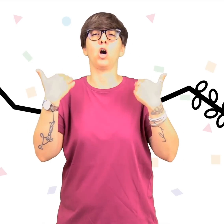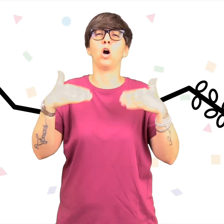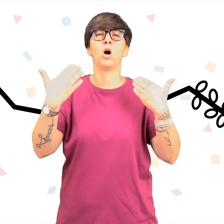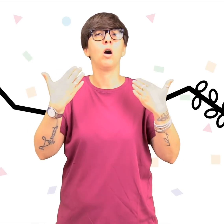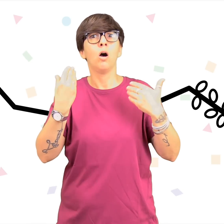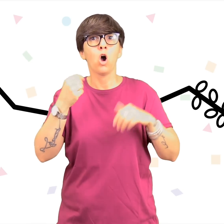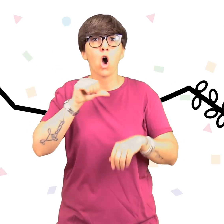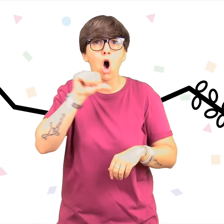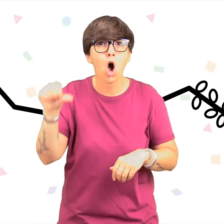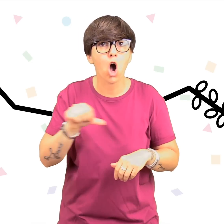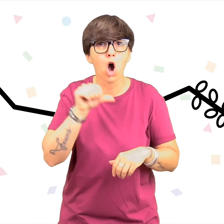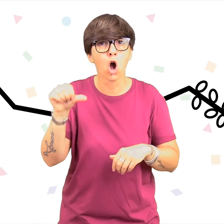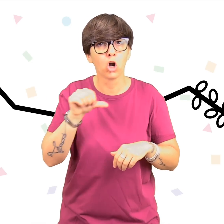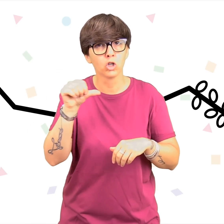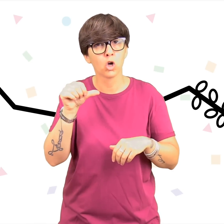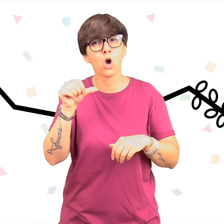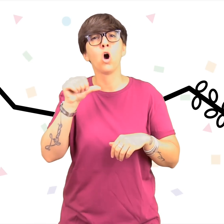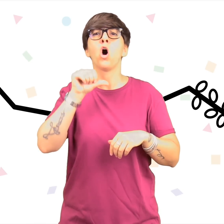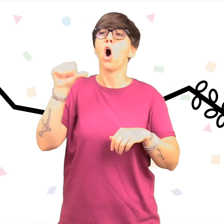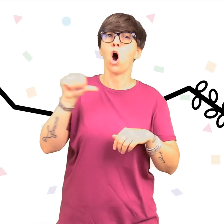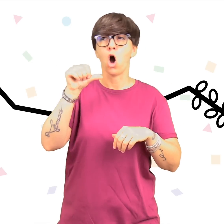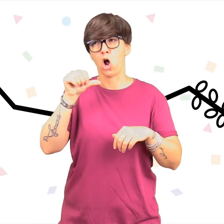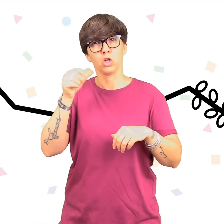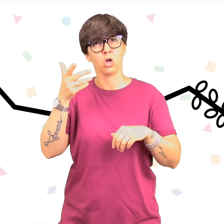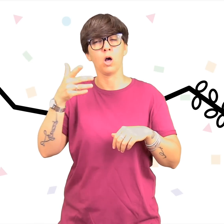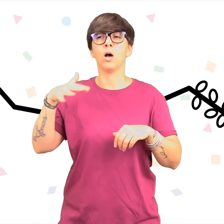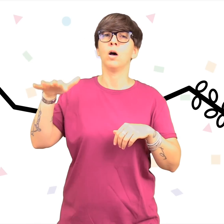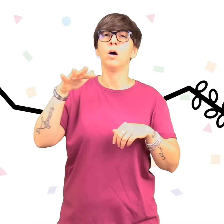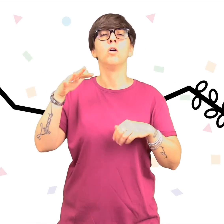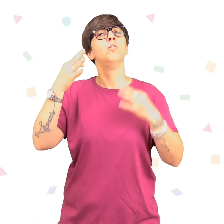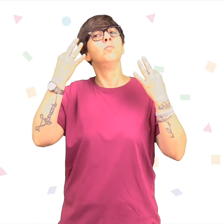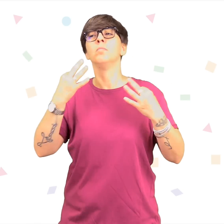dovete sapere che il borgo è soprannominato la